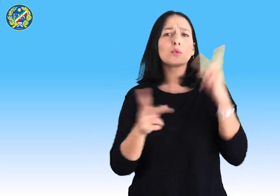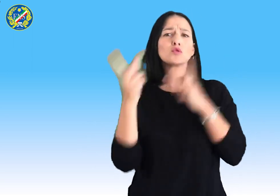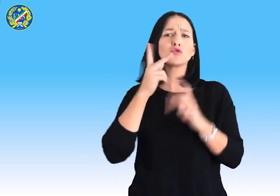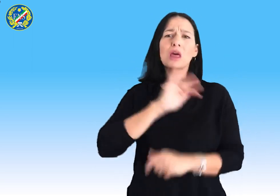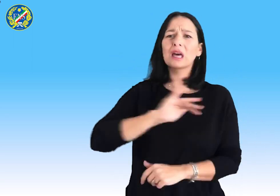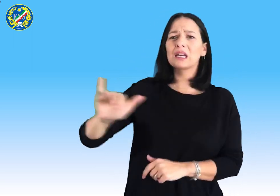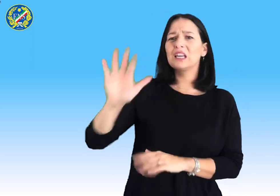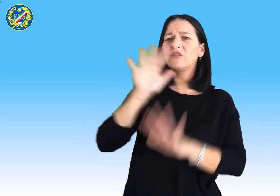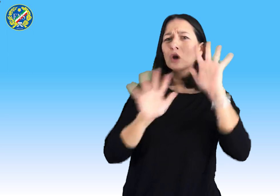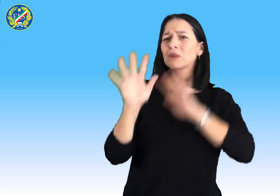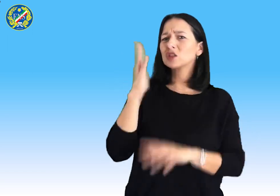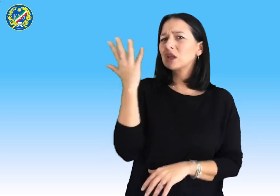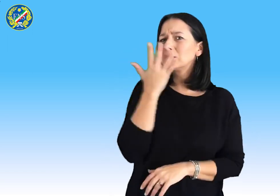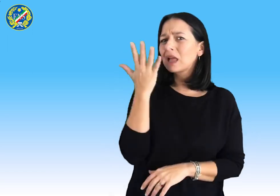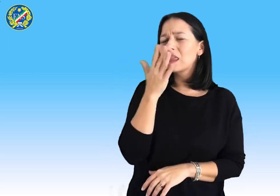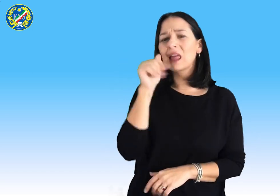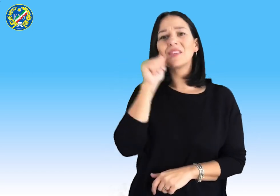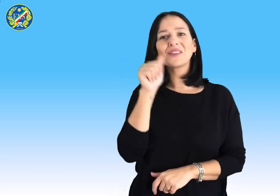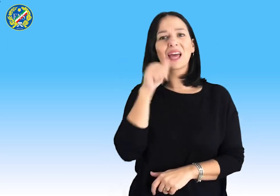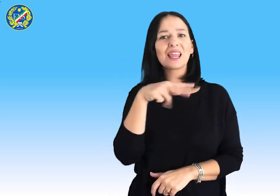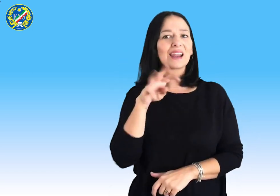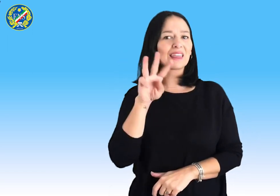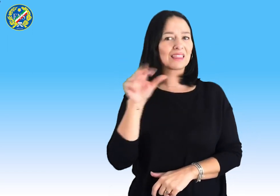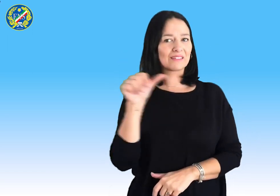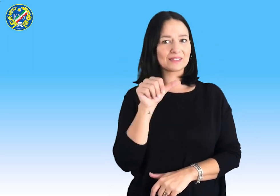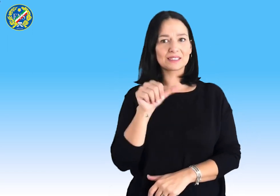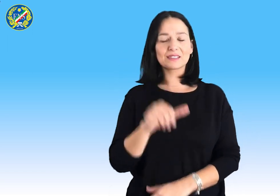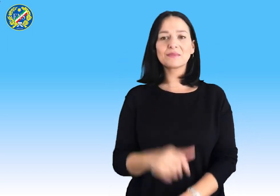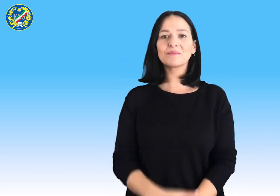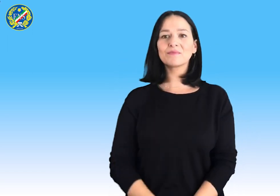nella comunità sorda e contrastare disinformazione e fake news.